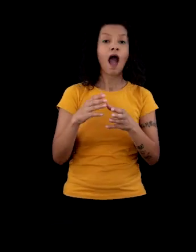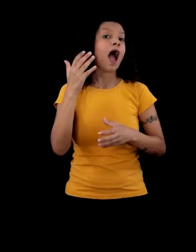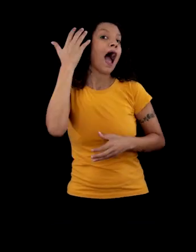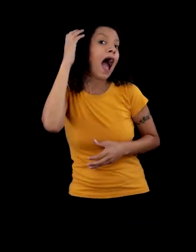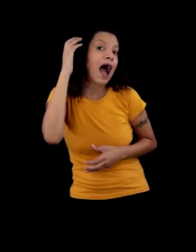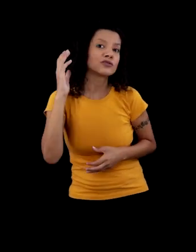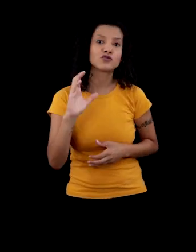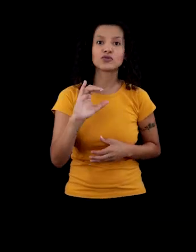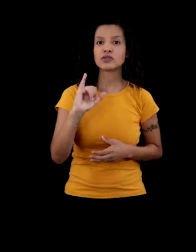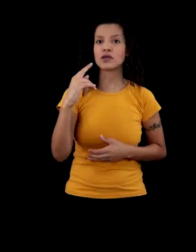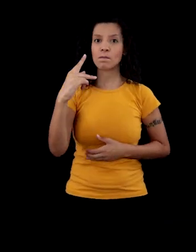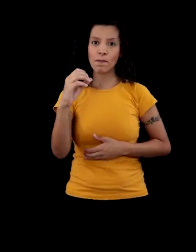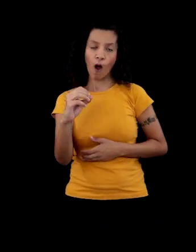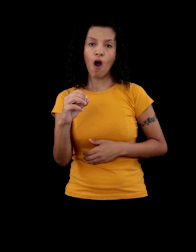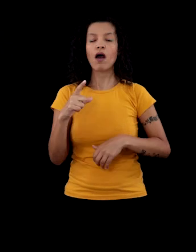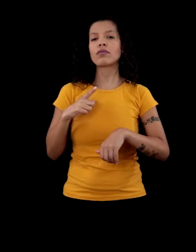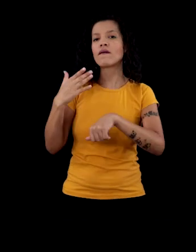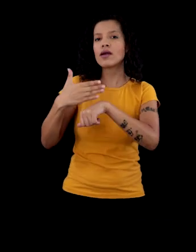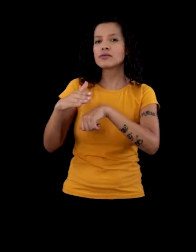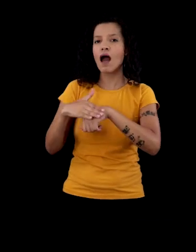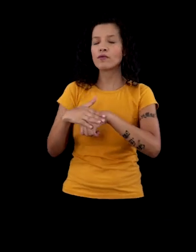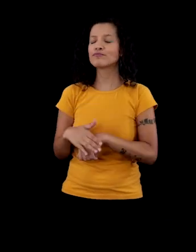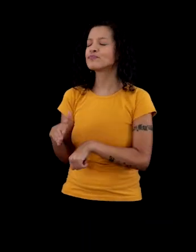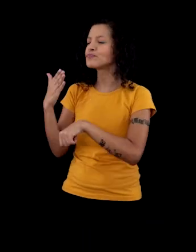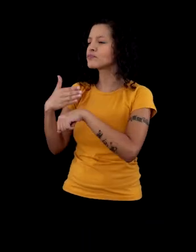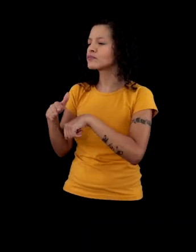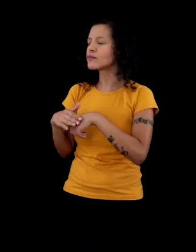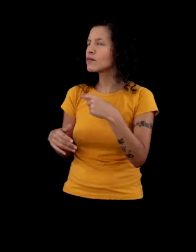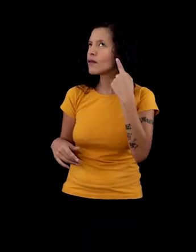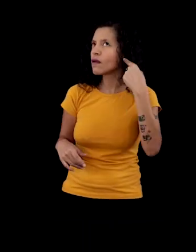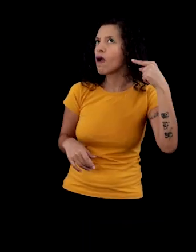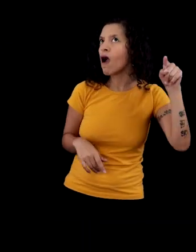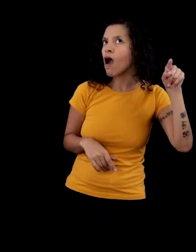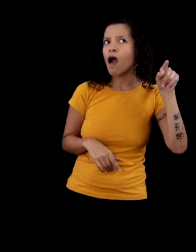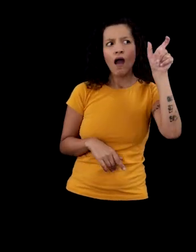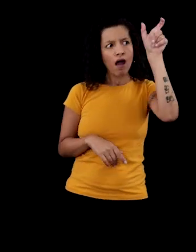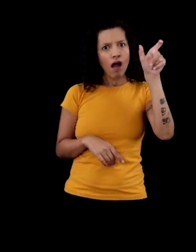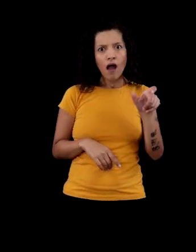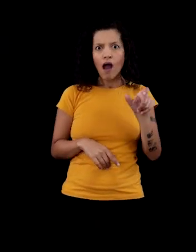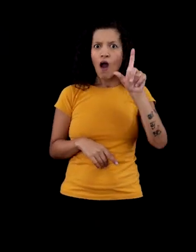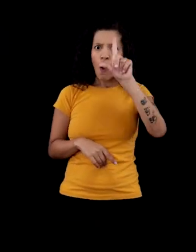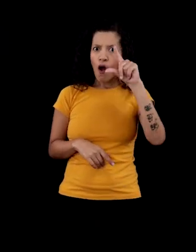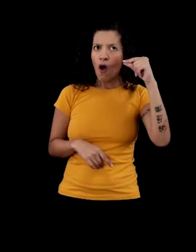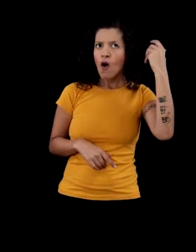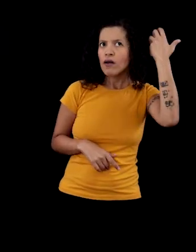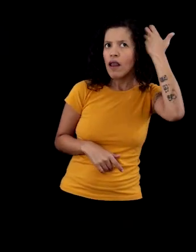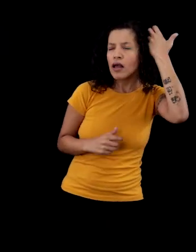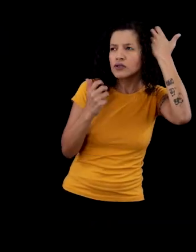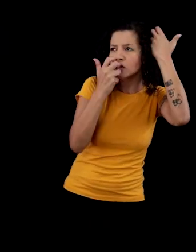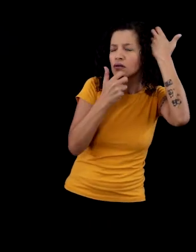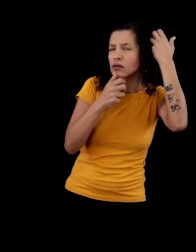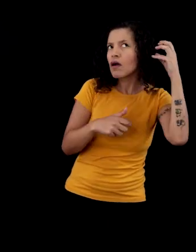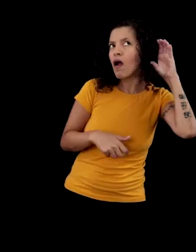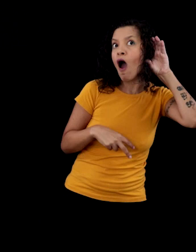onde os meninos do coletivo “Rádio Cipó” ensaiavam e escutaram a voz dela cantando